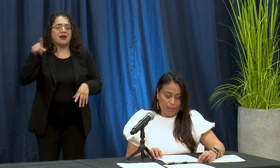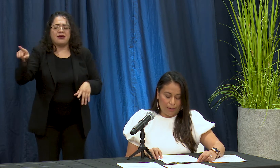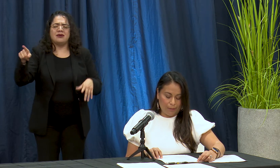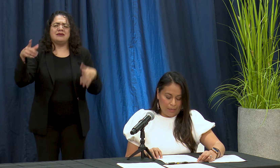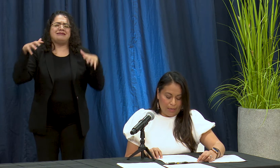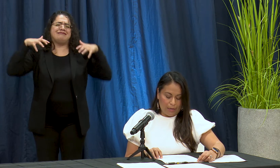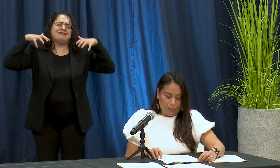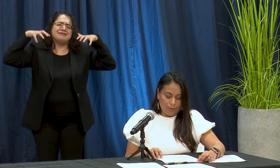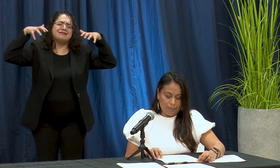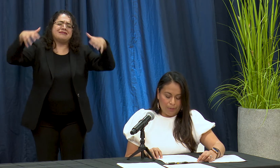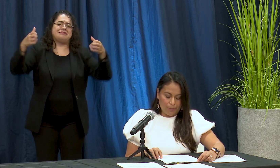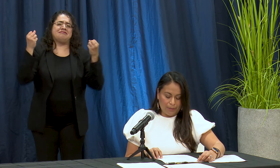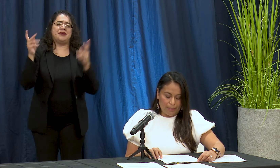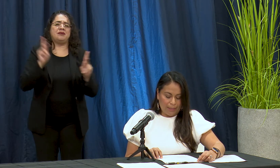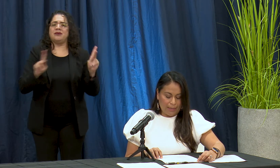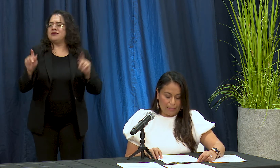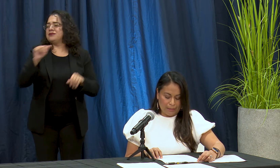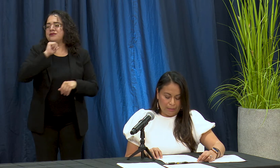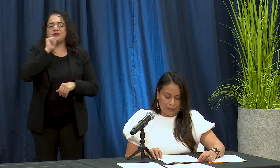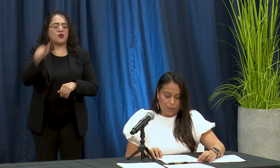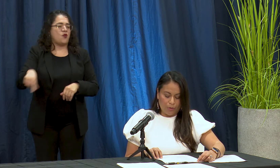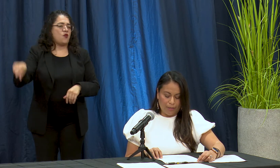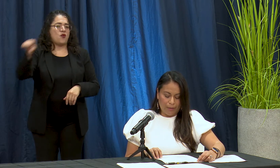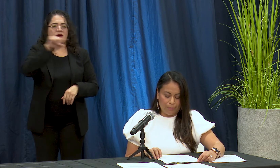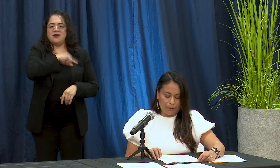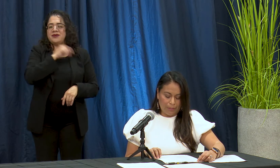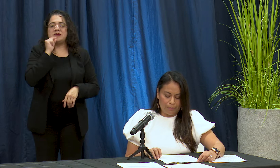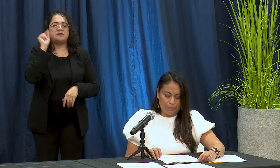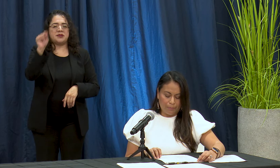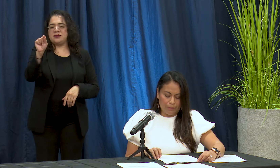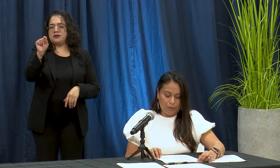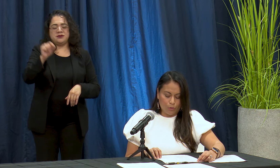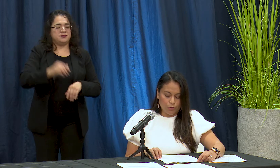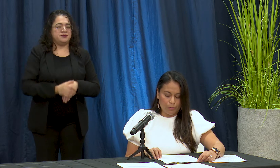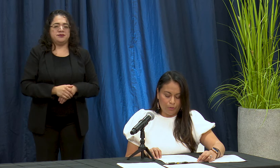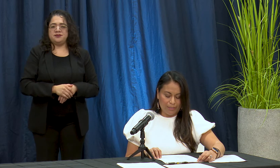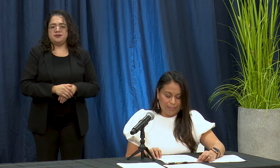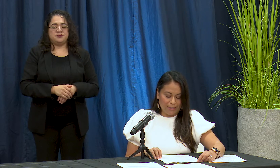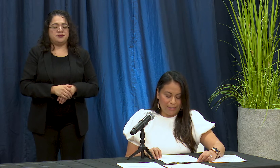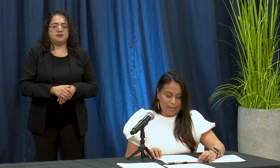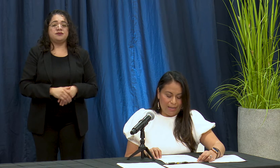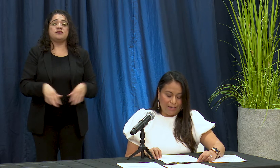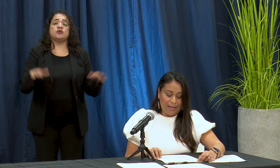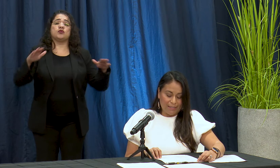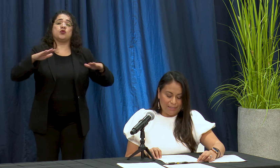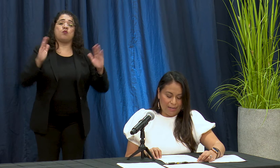Ghia la orden permit a la recogida me negocios mean or east 'as en a sara